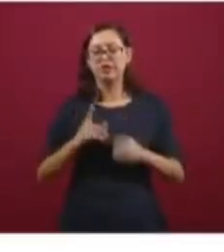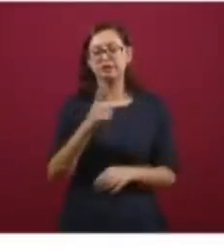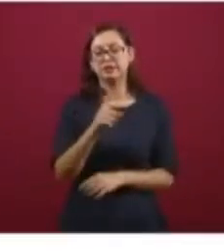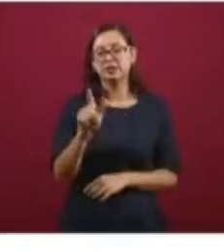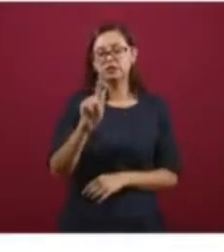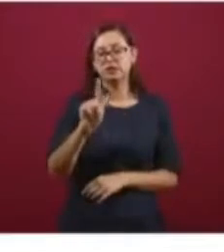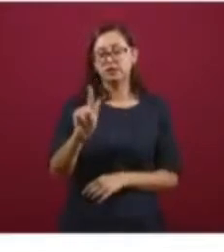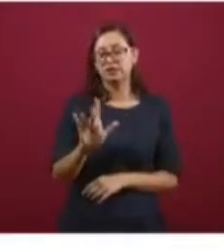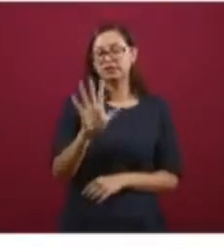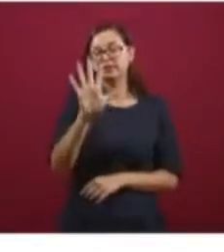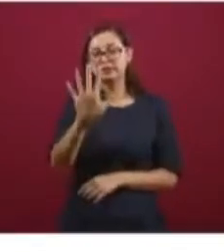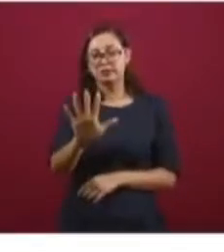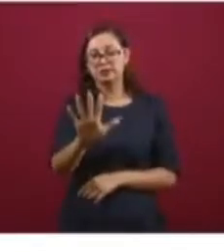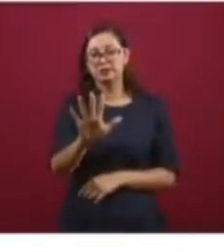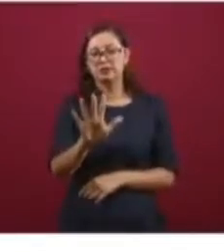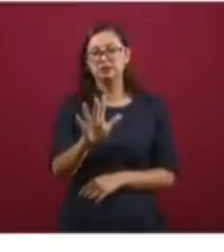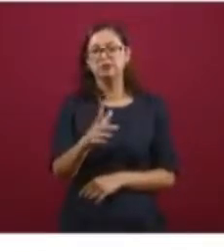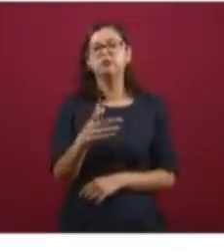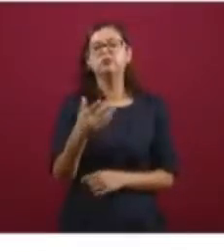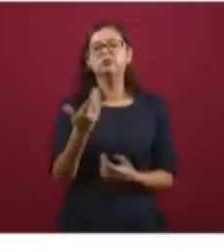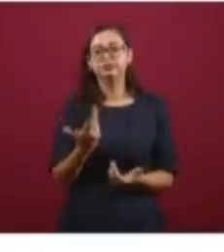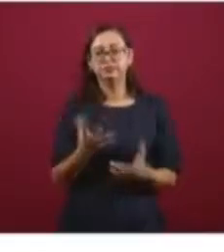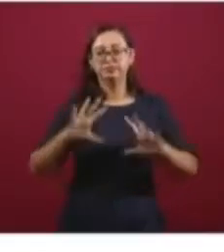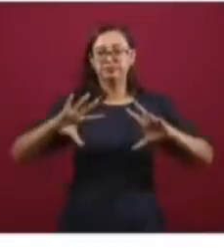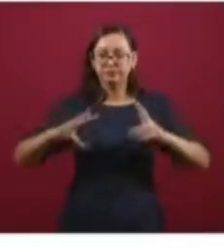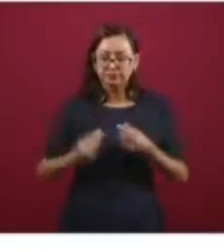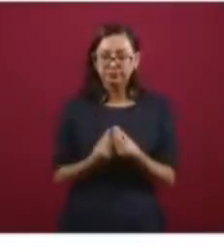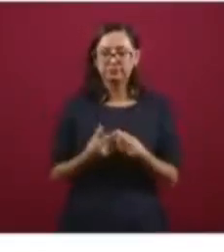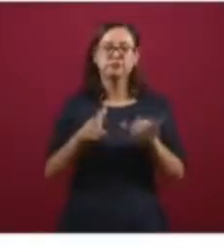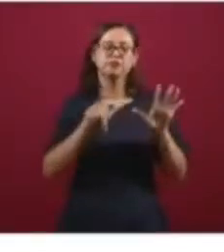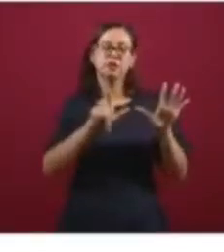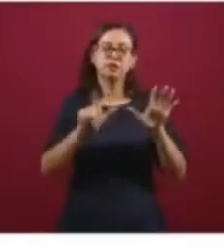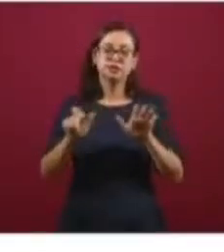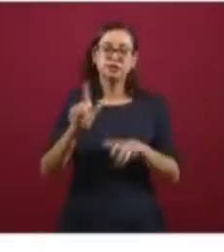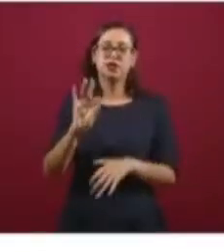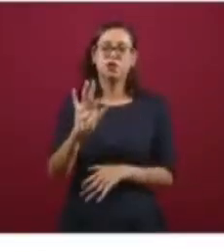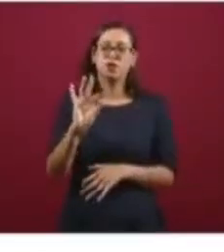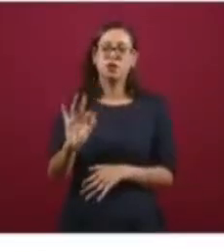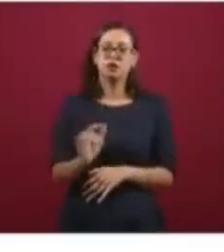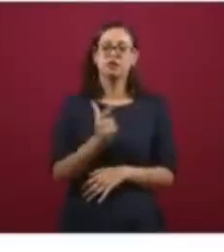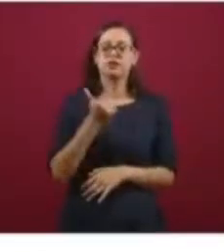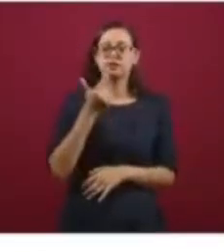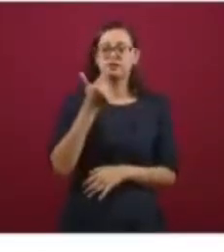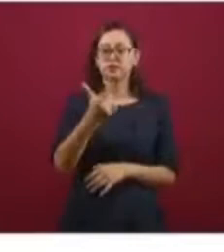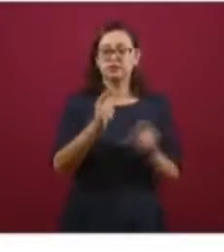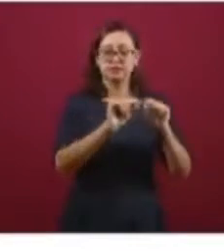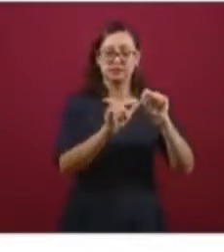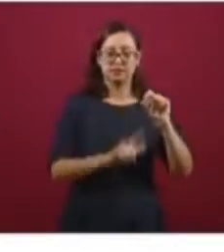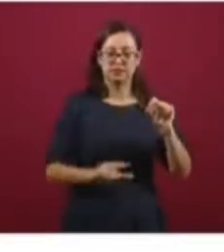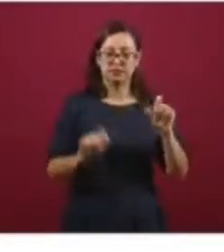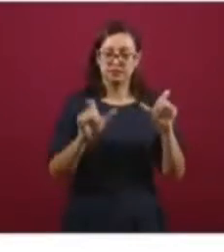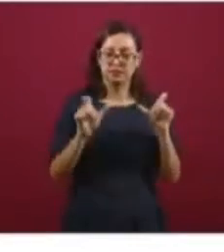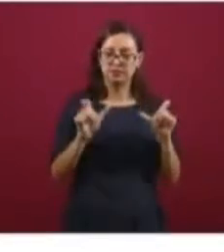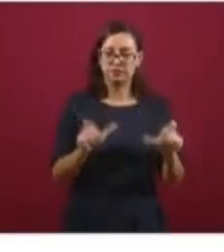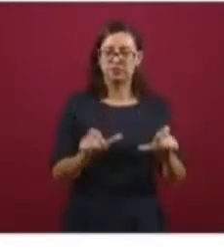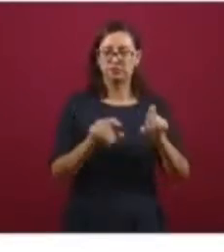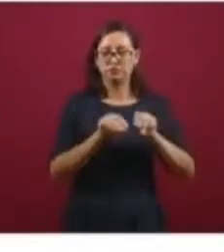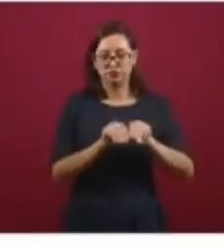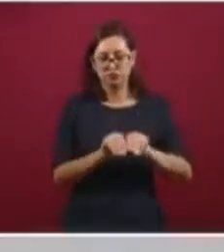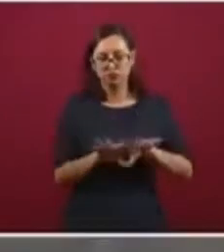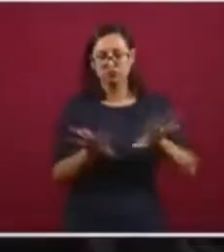por lo cual en Baja California están 747 elementos de la Guardia Nacional desplegados,